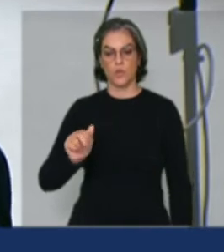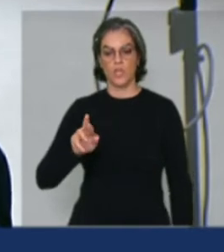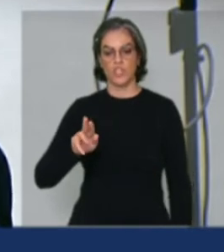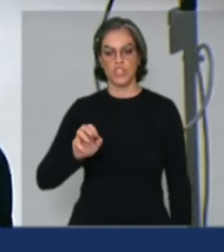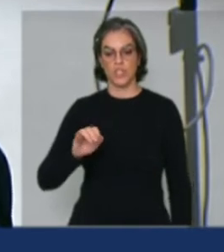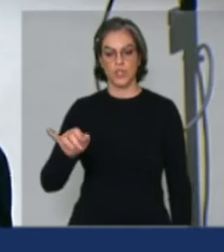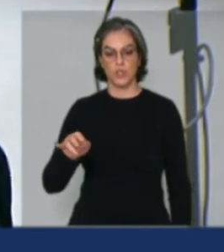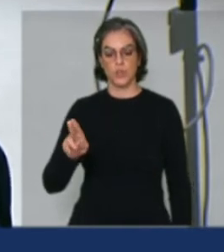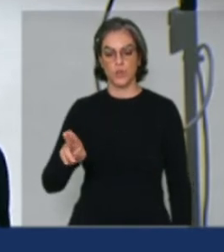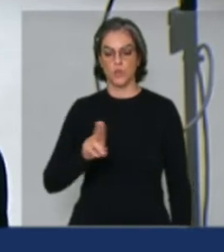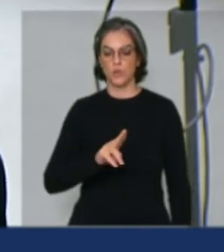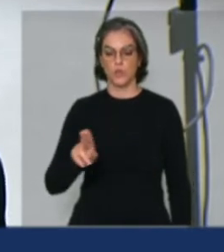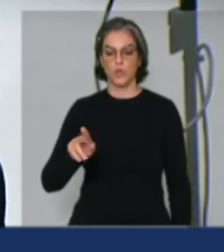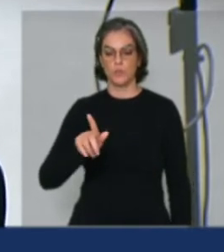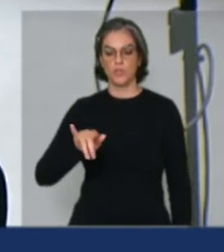PREFEITO DA CIDADE DE GUAGERU,